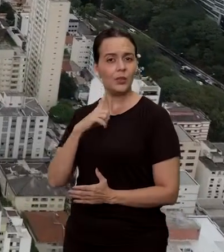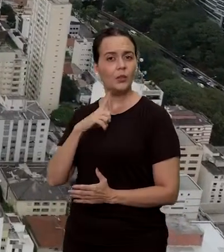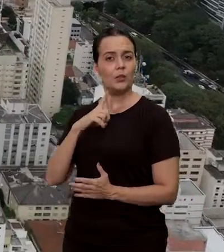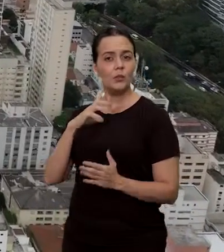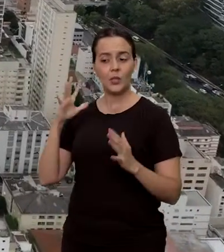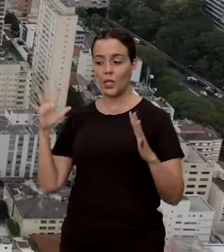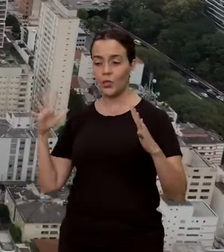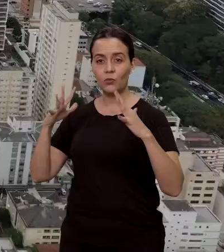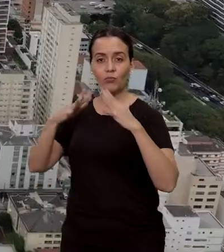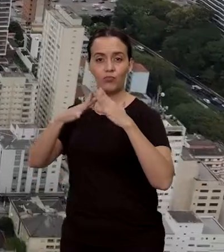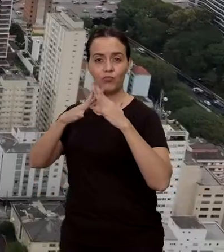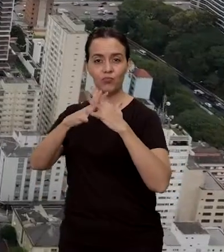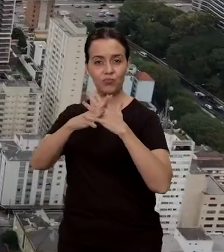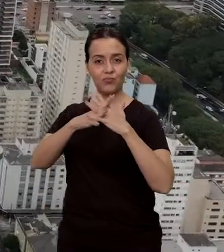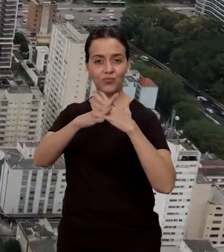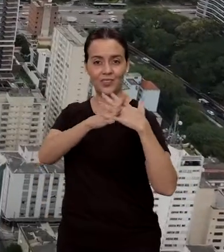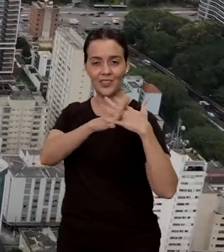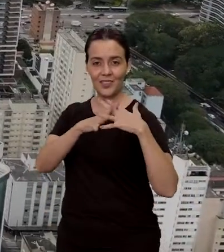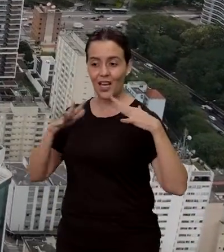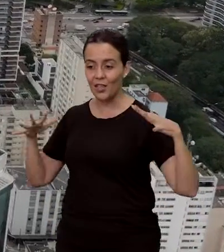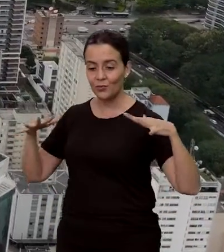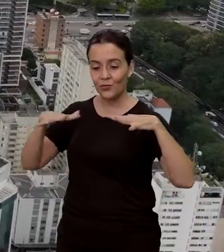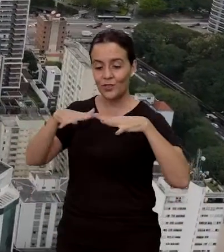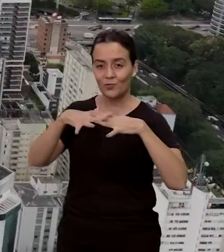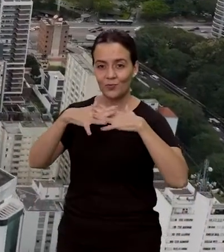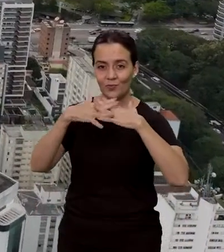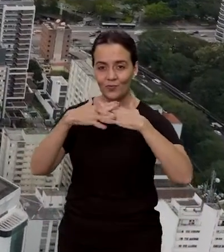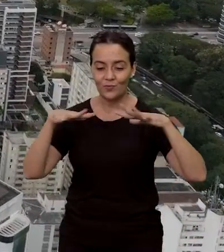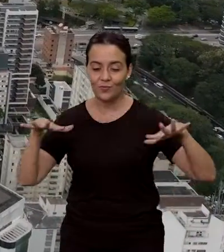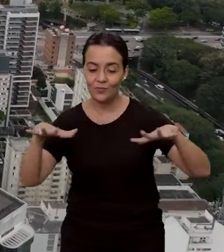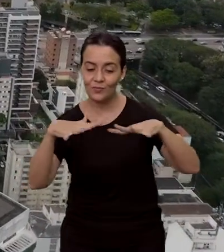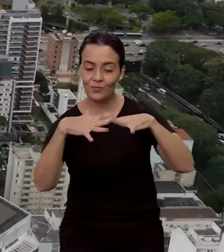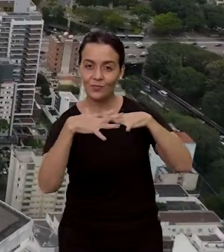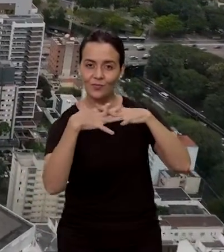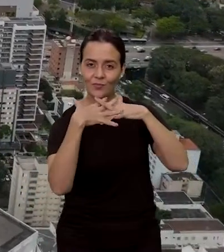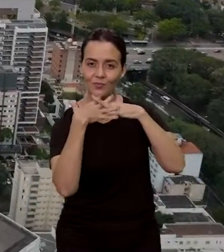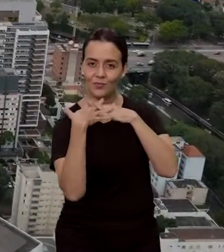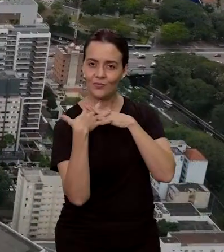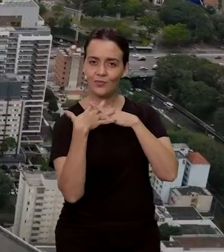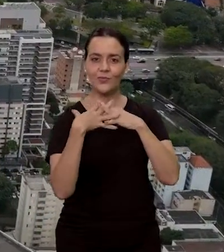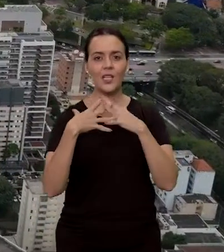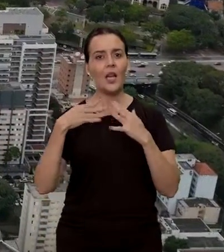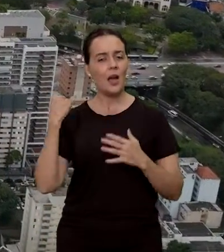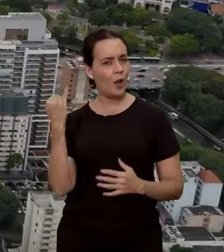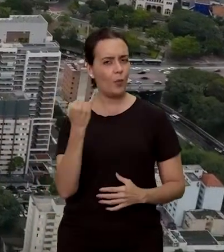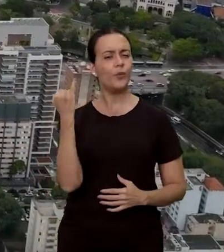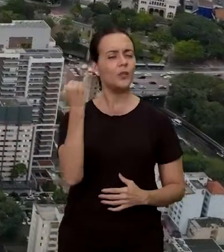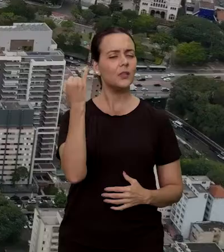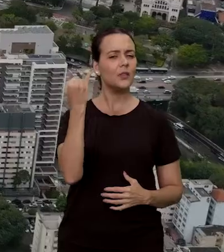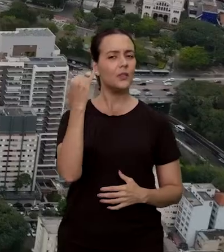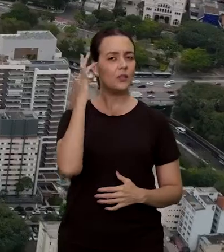confluência, de todas essas filosofias. [Katiúscia ] Perfeito, perfeito. [Mônica] e culturas, né? [Katiúscia] E é uma coisa que a gente traz muito nas filosofias africanas,